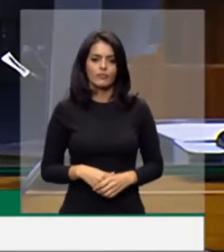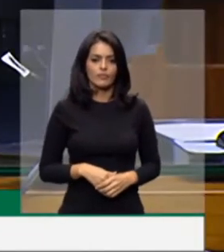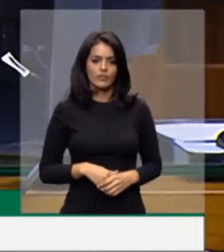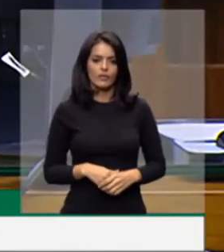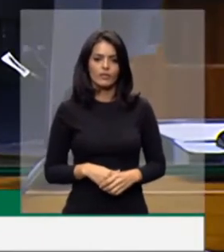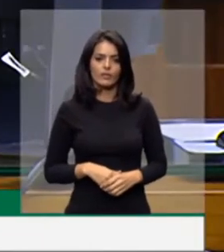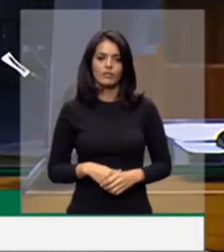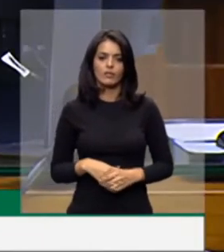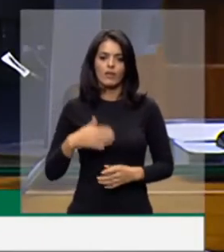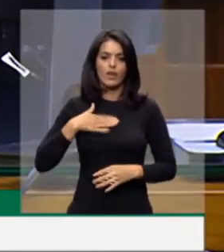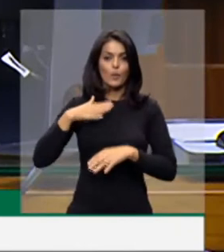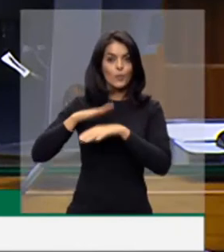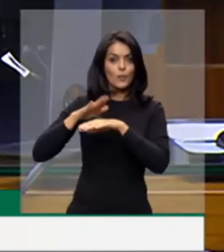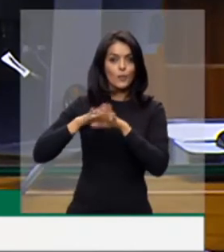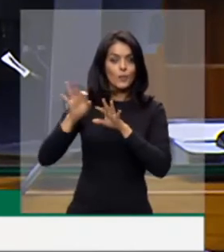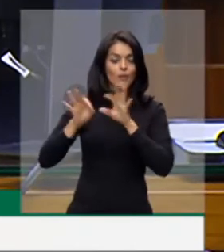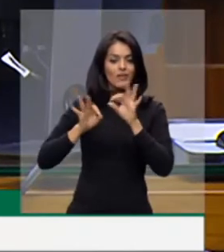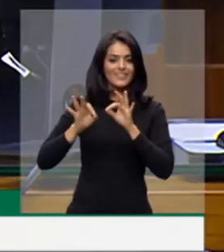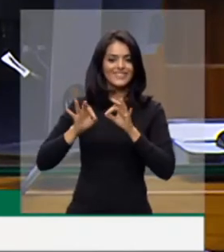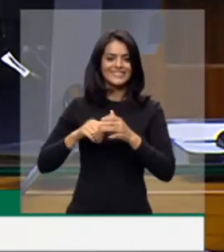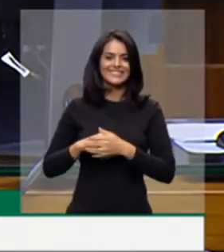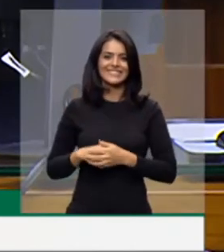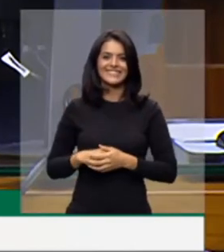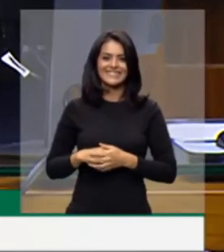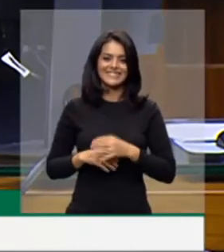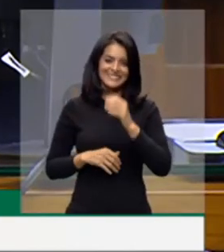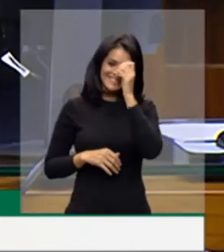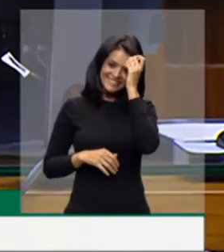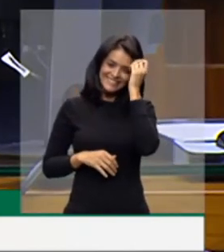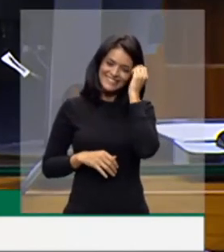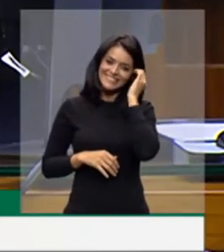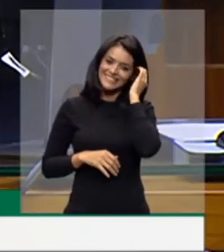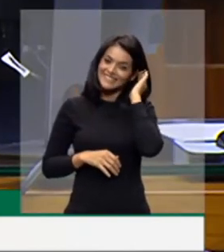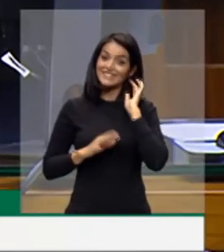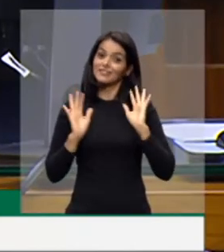NÃO . PRESIDENTE, GOSTARIA DE ME INSCREVER QUANDO